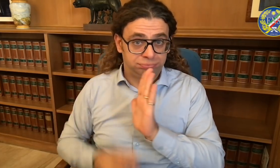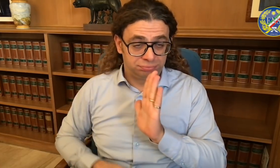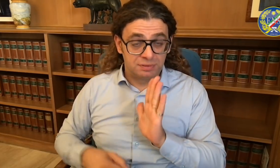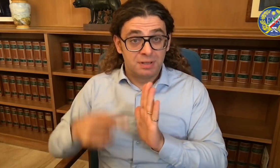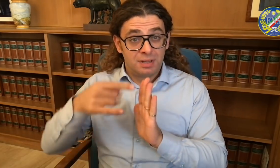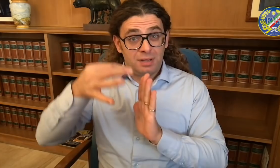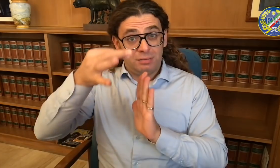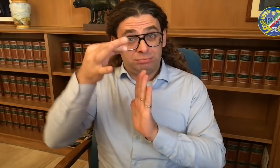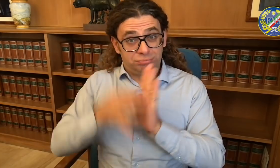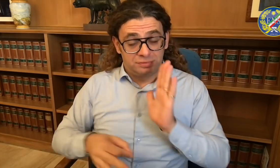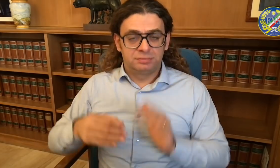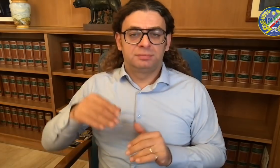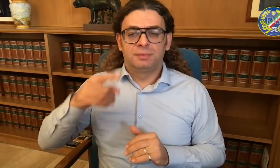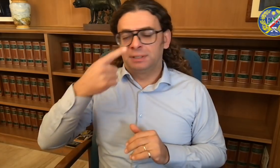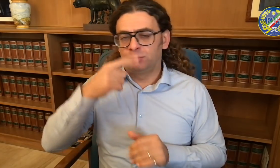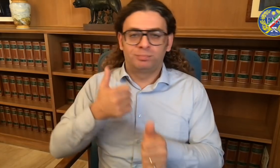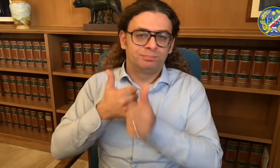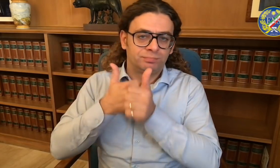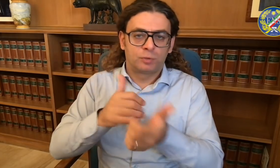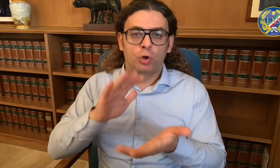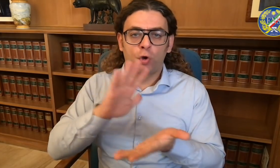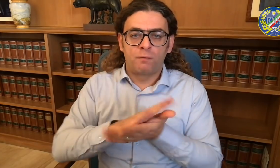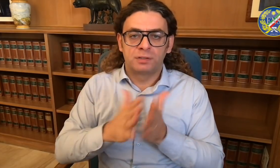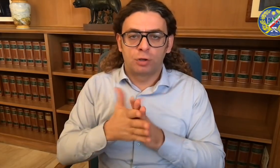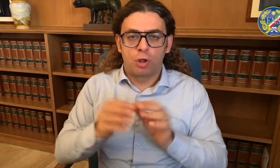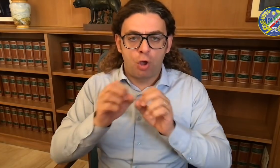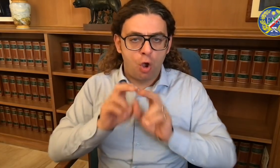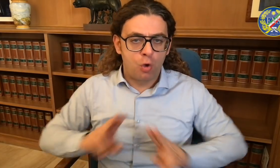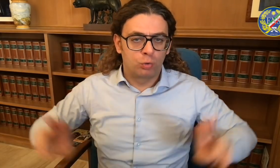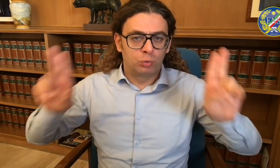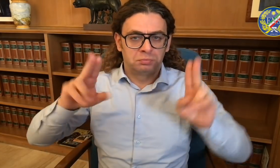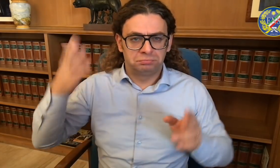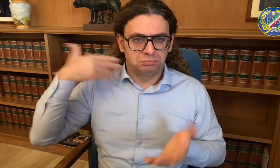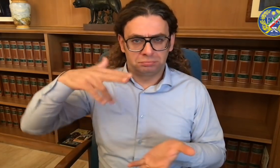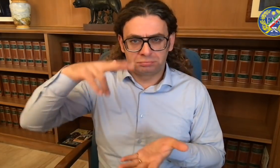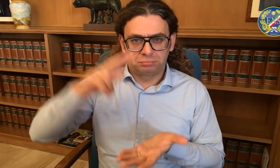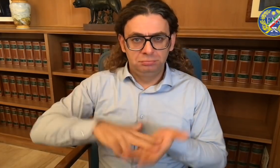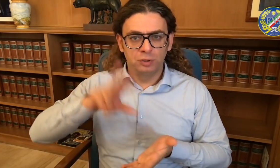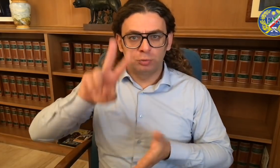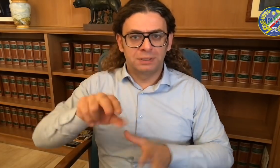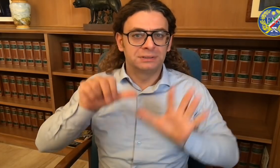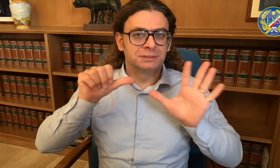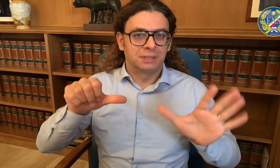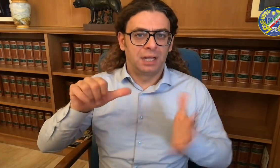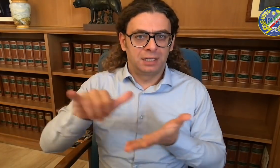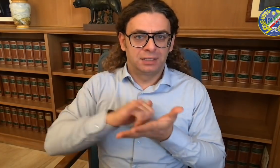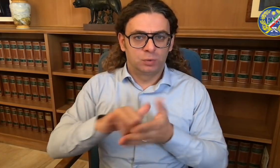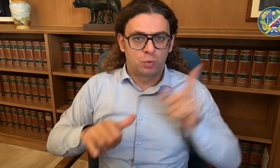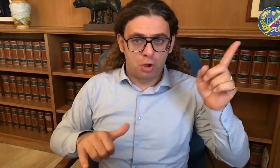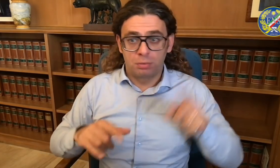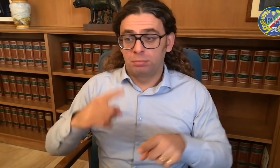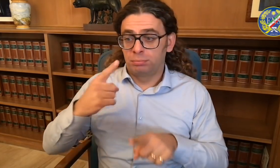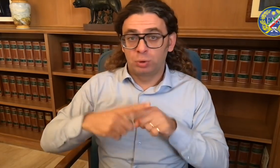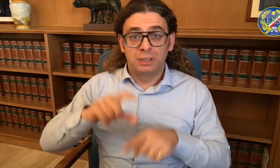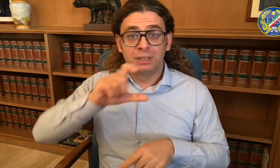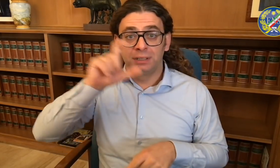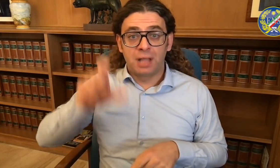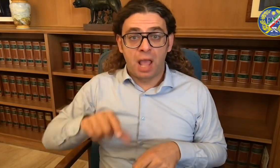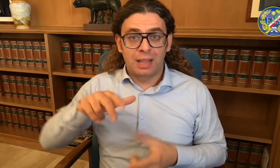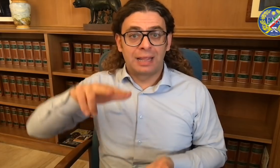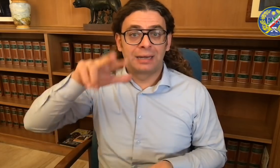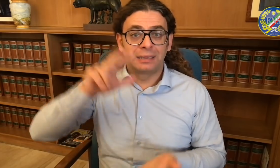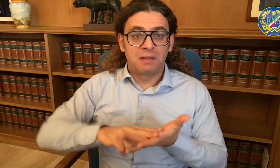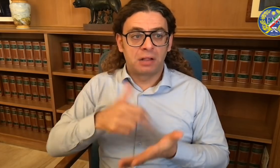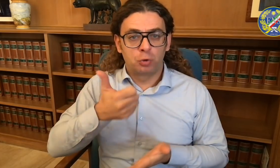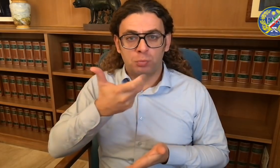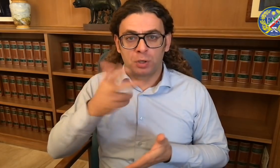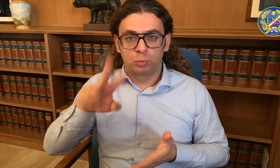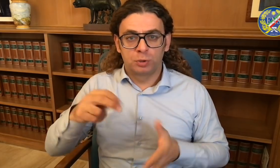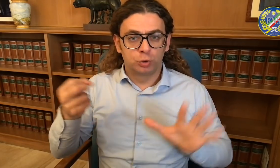Necessità già riconosciute dalla Convenzione ONU approvata nel 2006 a New York e ratificata dall'Italia nel 2009